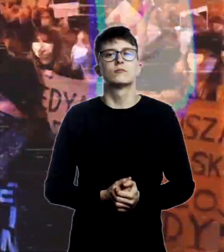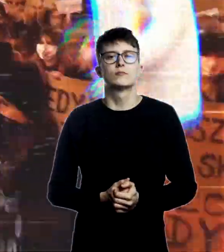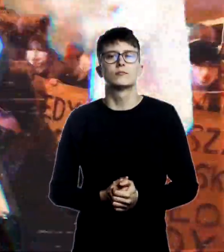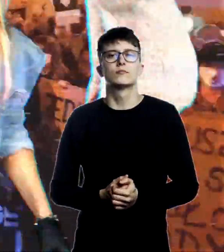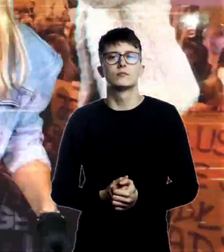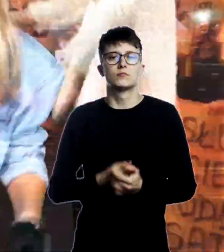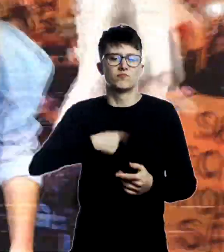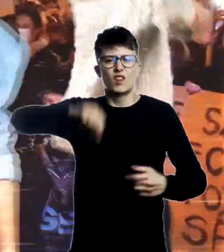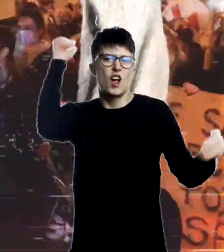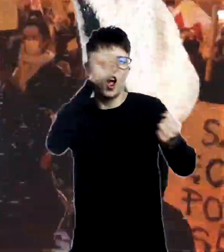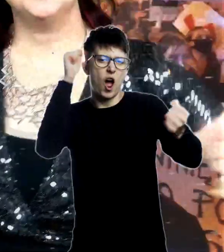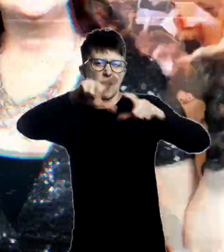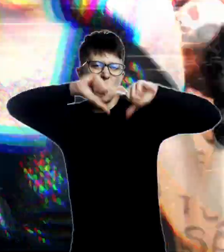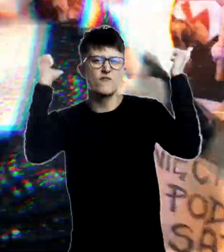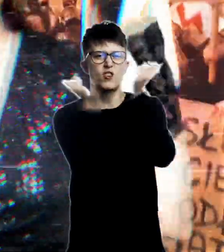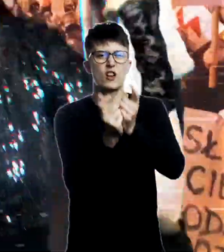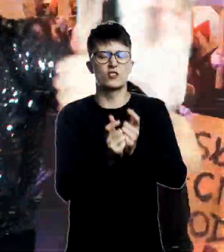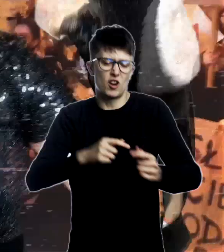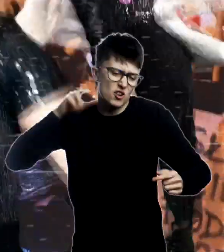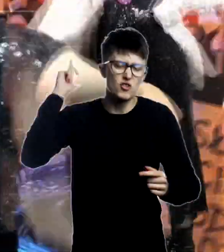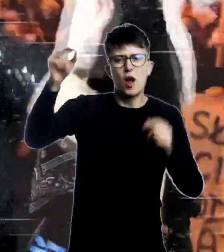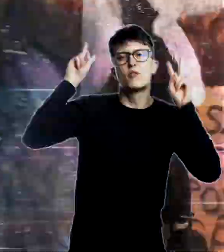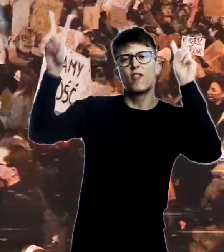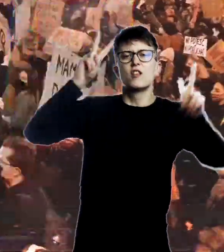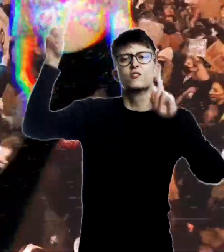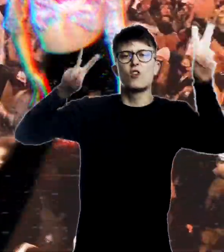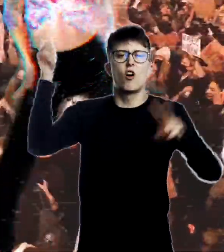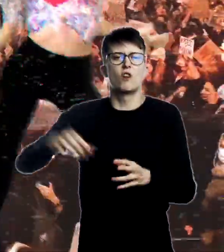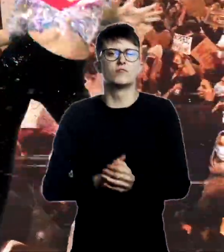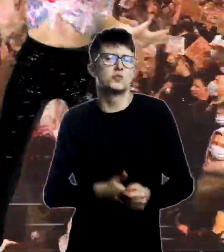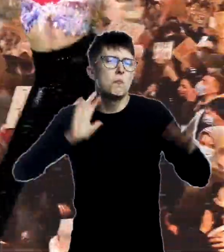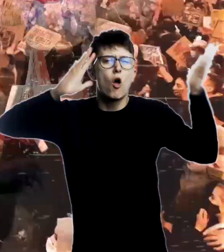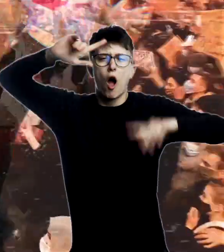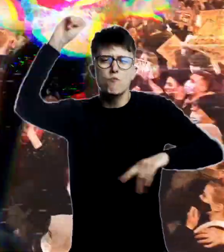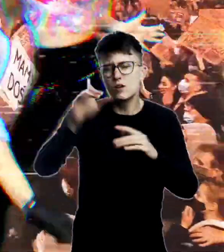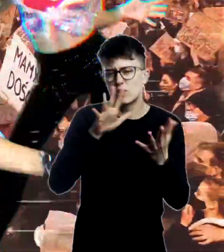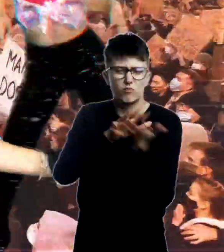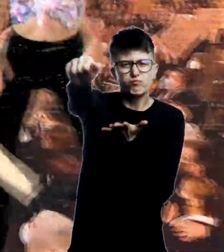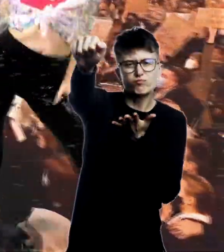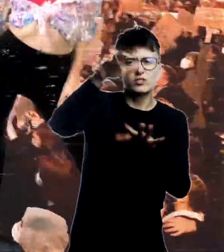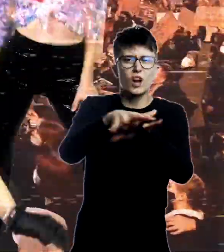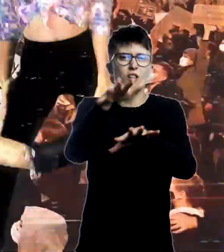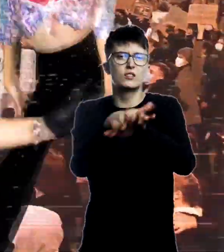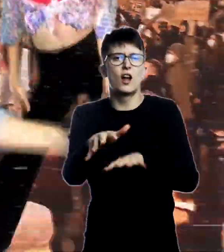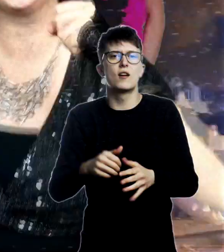[wszyscy, chórem]: -Jebać to wszystko! Idziemy w disco! Brokatu błyskiem rozjebiemy system!